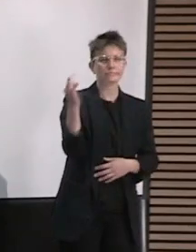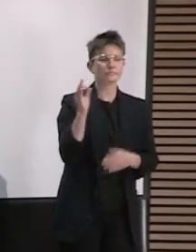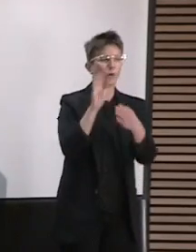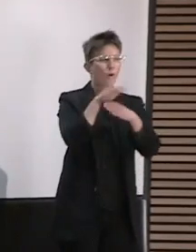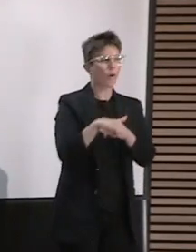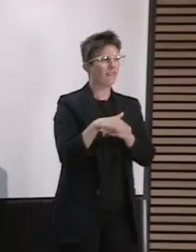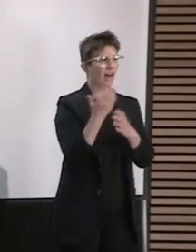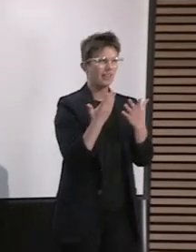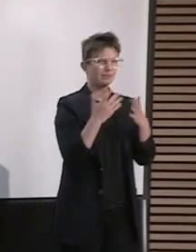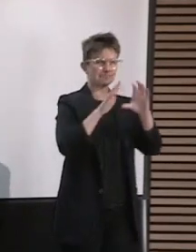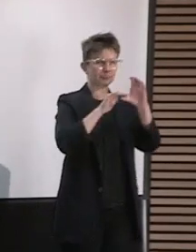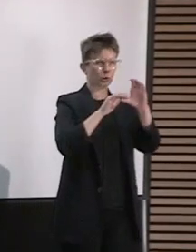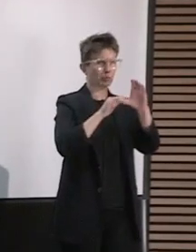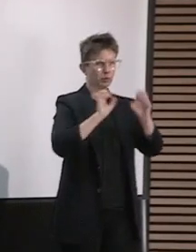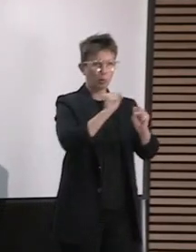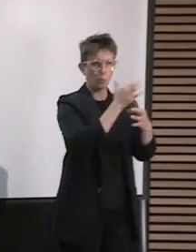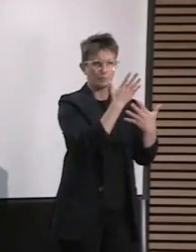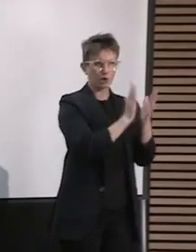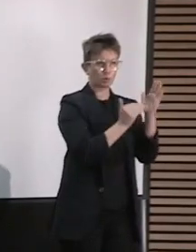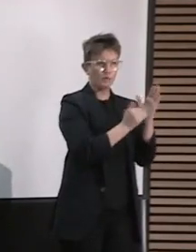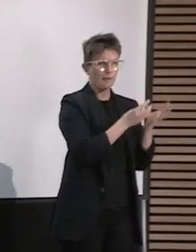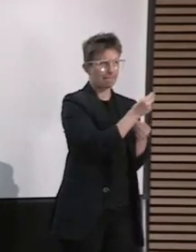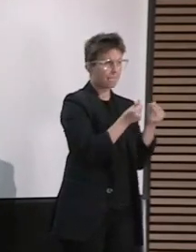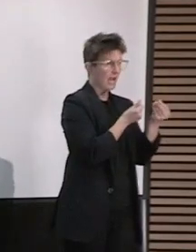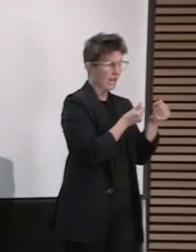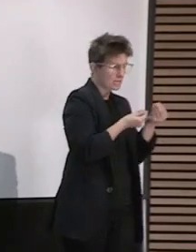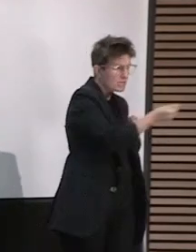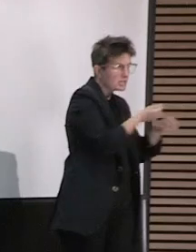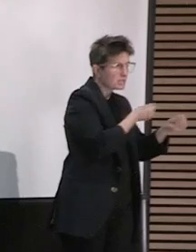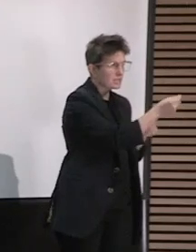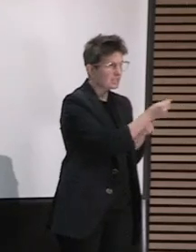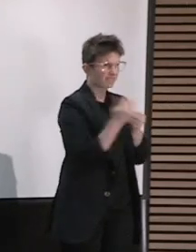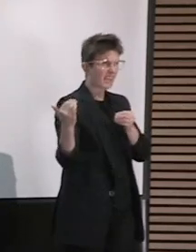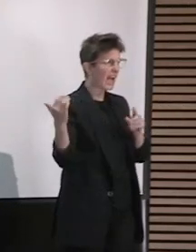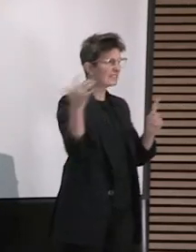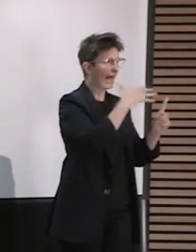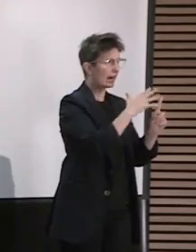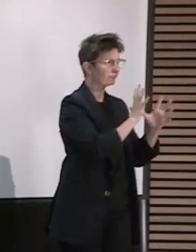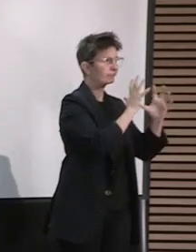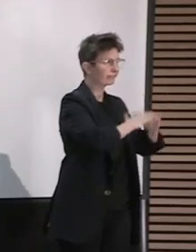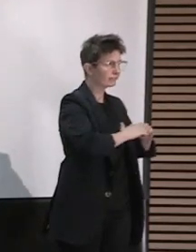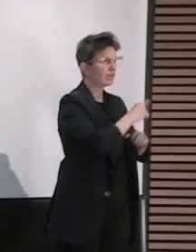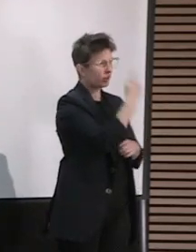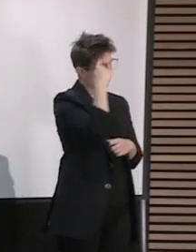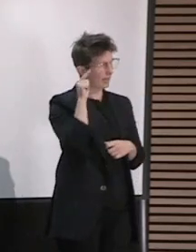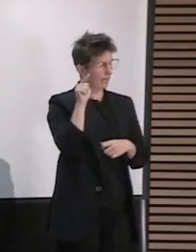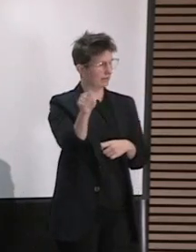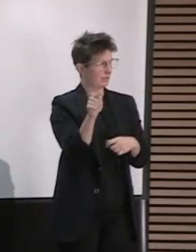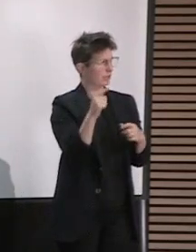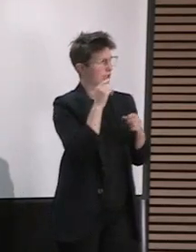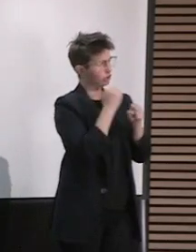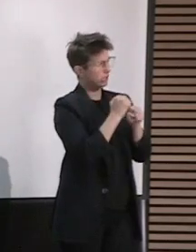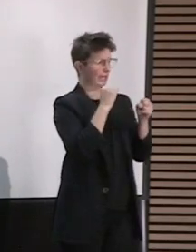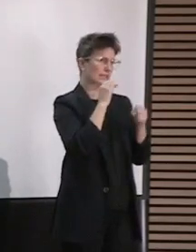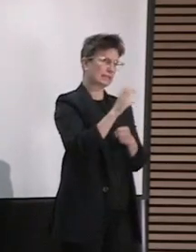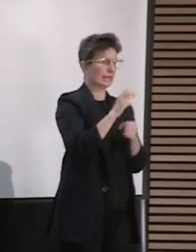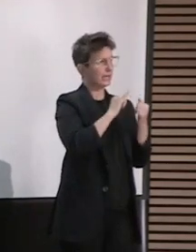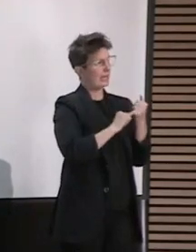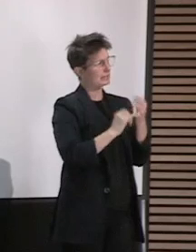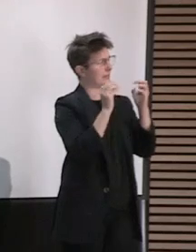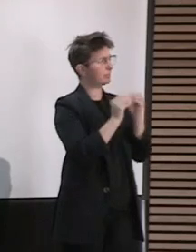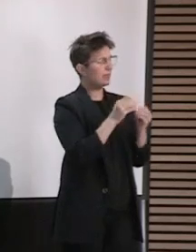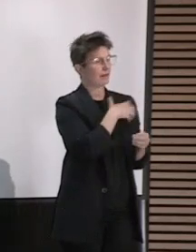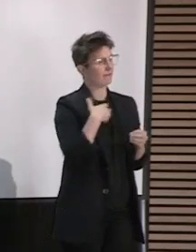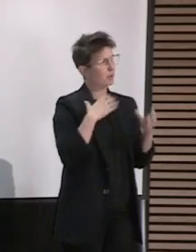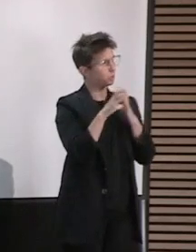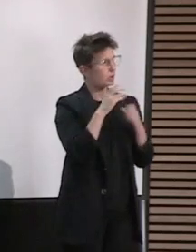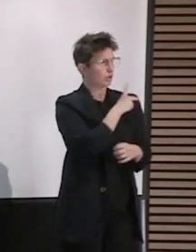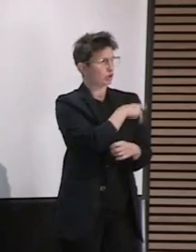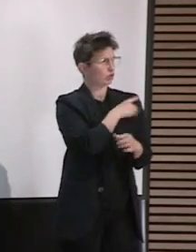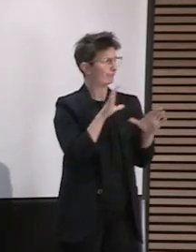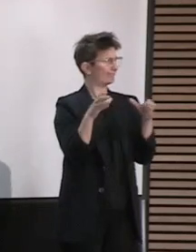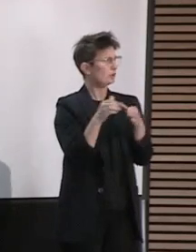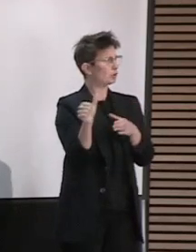moh ka aro atu ki te whai